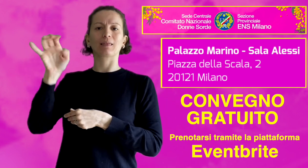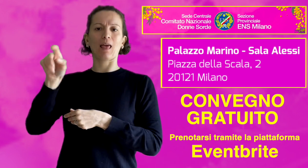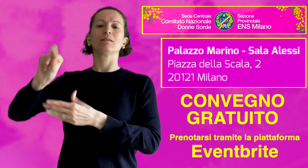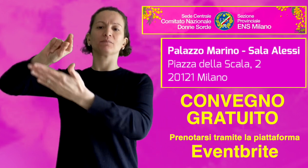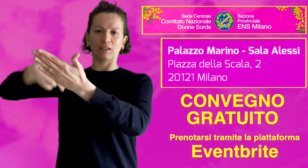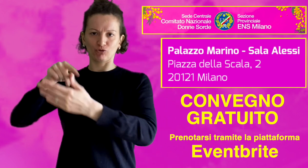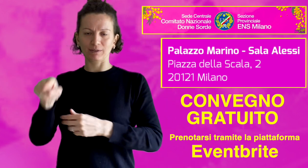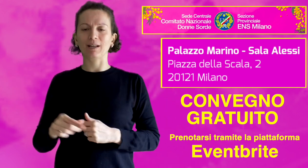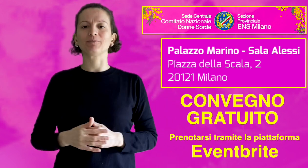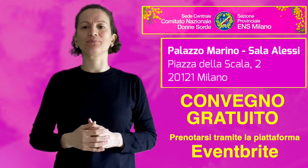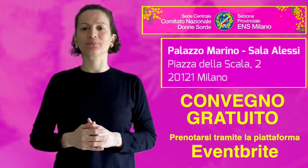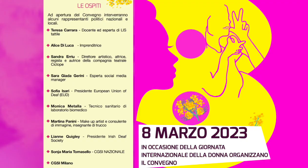Nella descrizione del video trovate il link per iscrivervi.